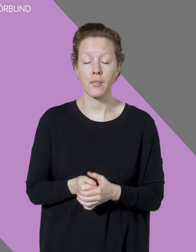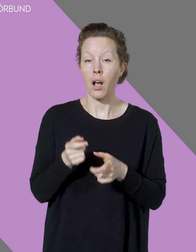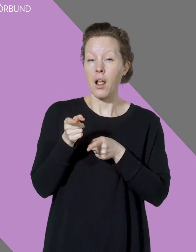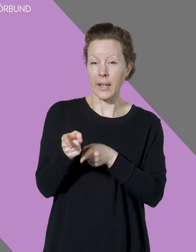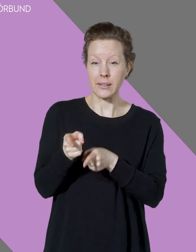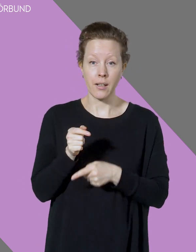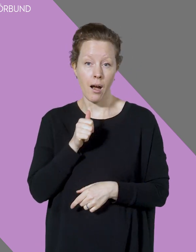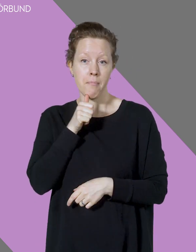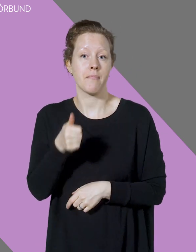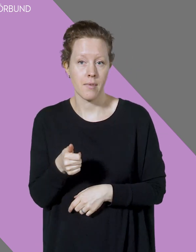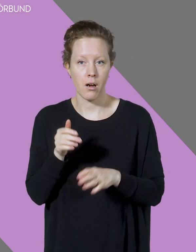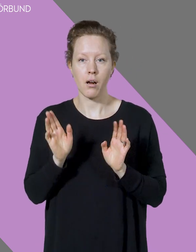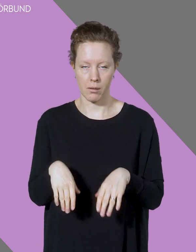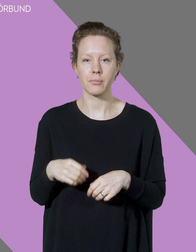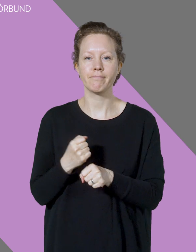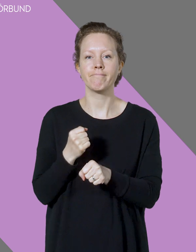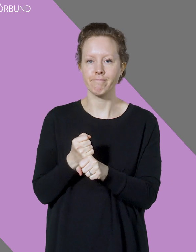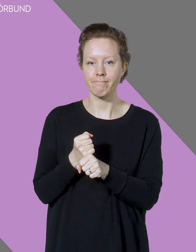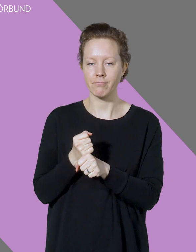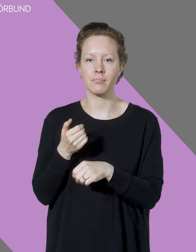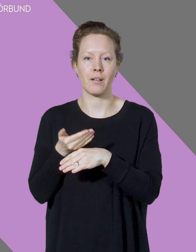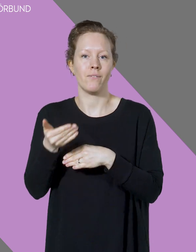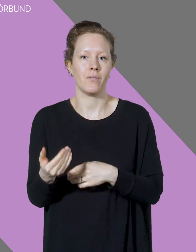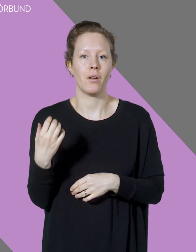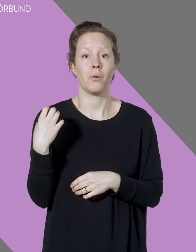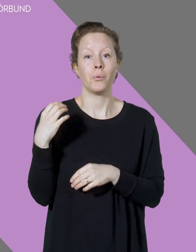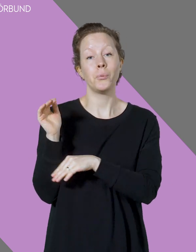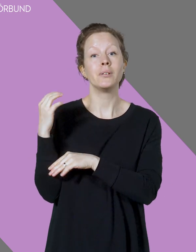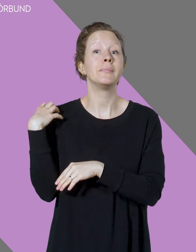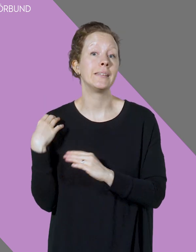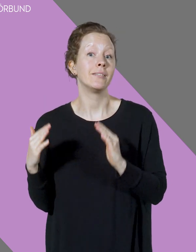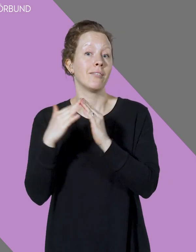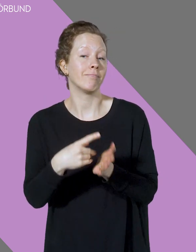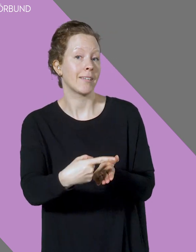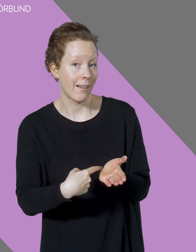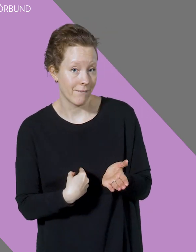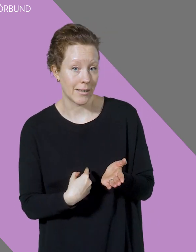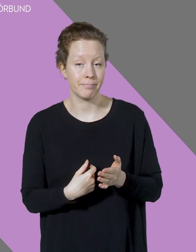Däremot gjordes en trakasserianmälan först på utrikesministeriets begäran.